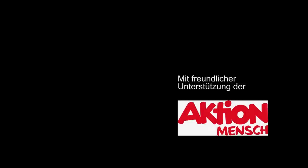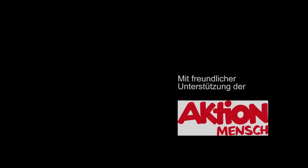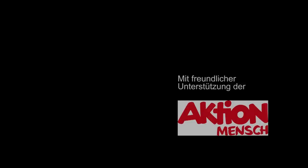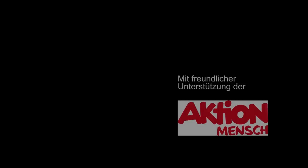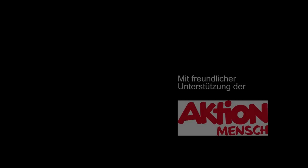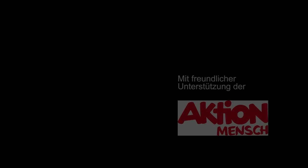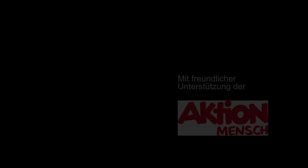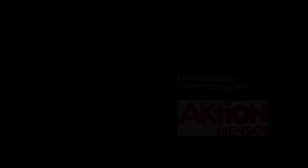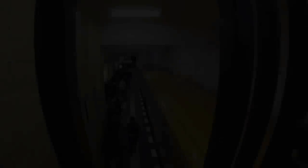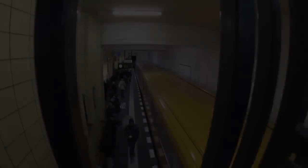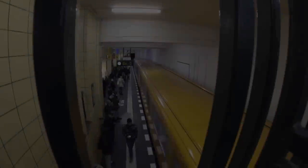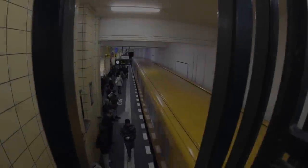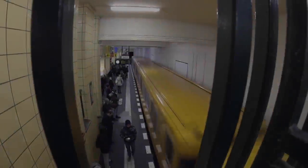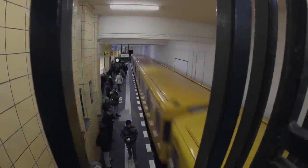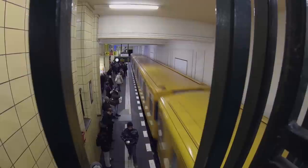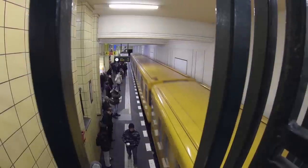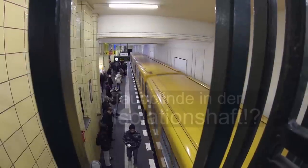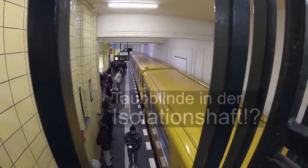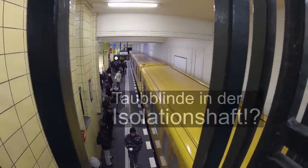(Bahn fährt ein)